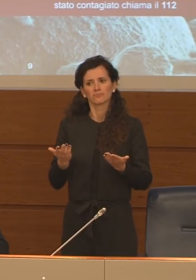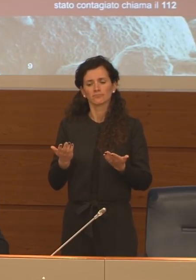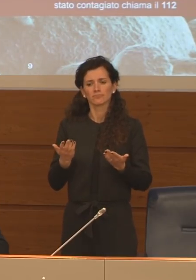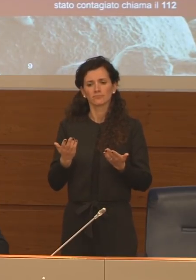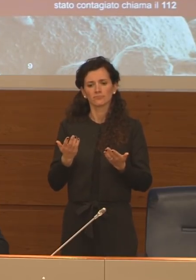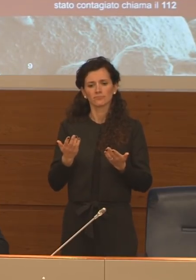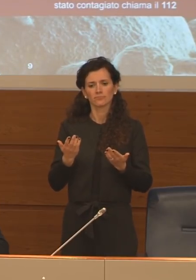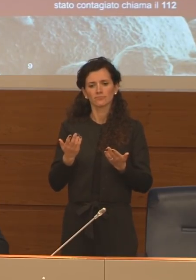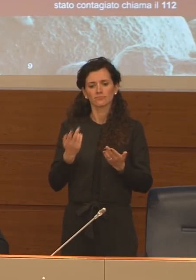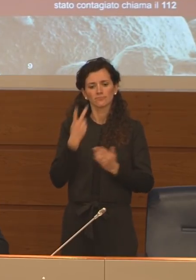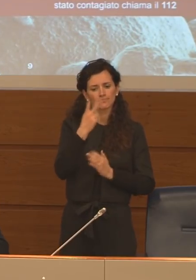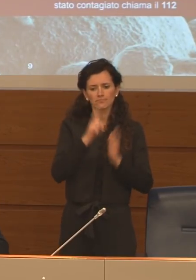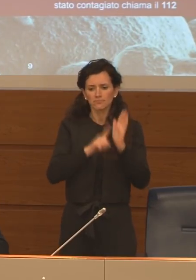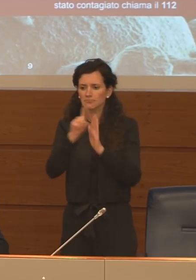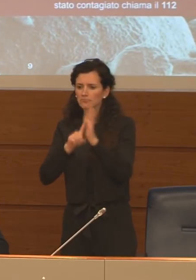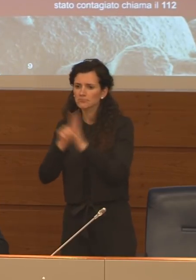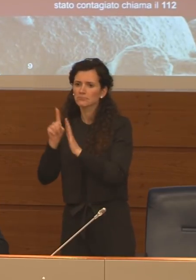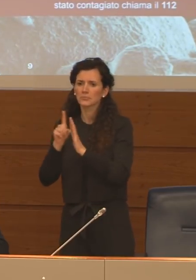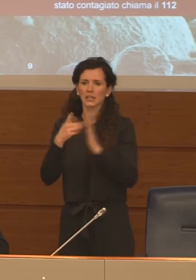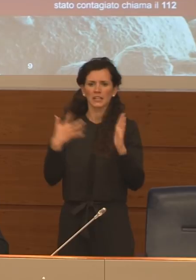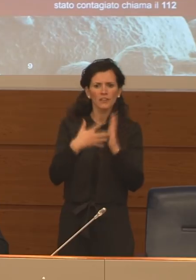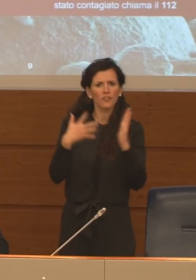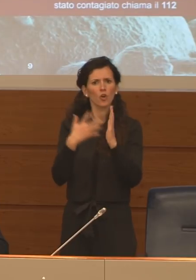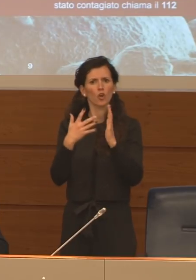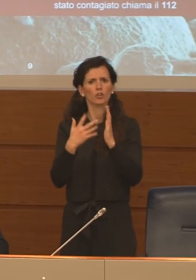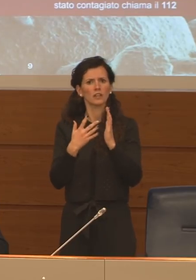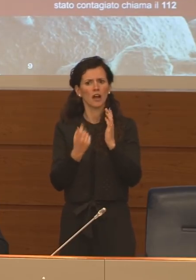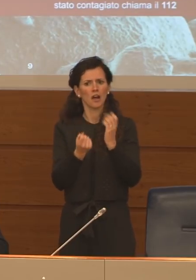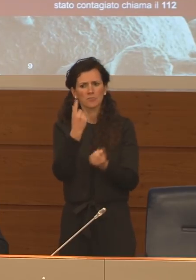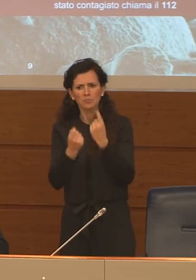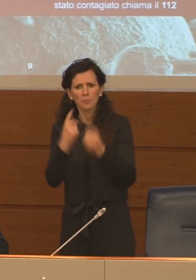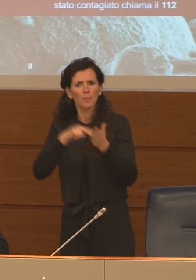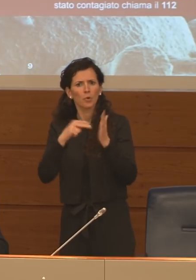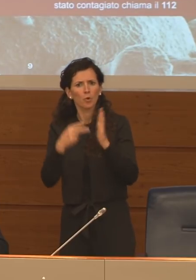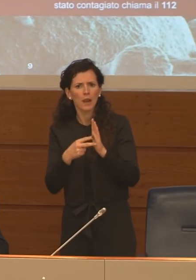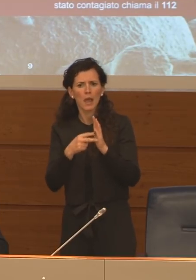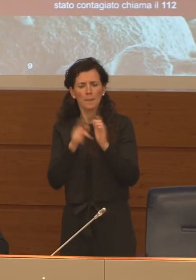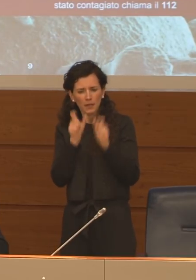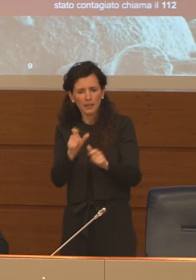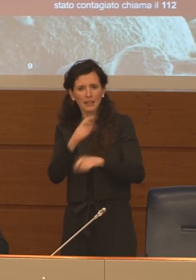da evidenziare di criticità sotto il profilo sanitario anche in termini di